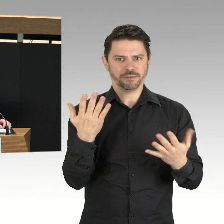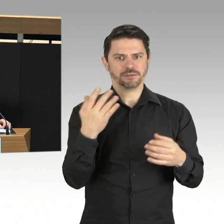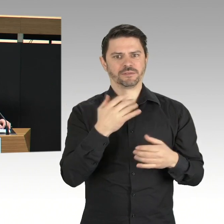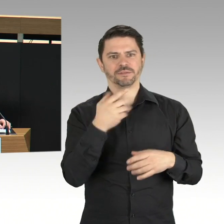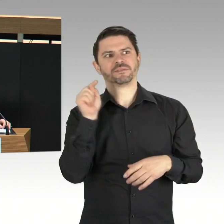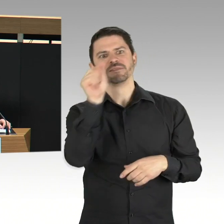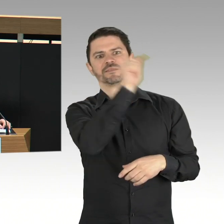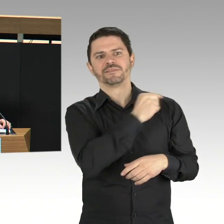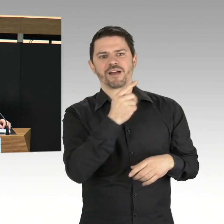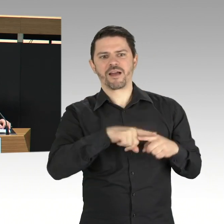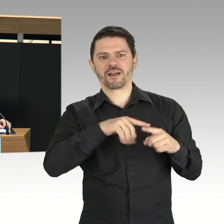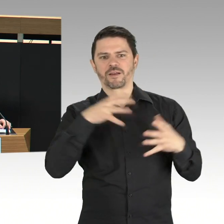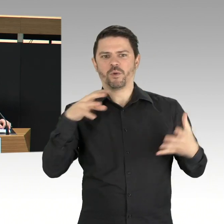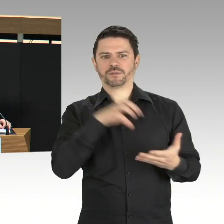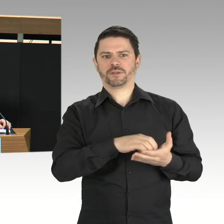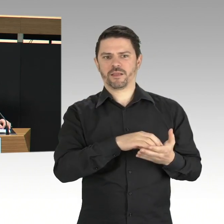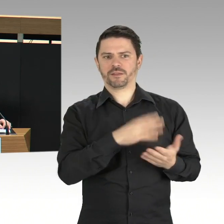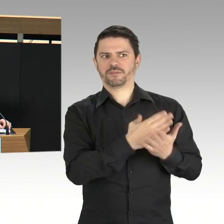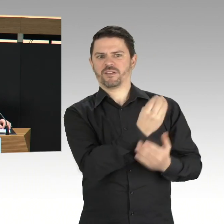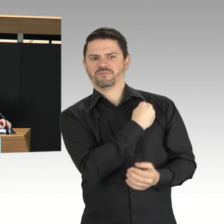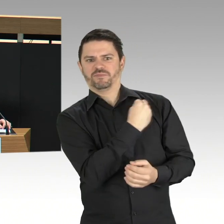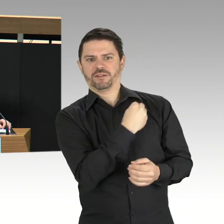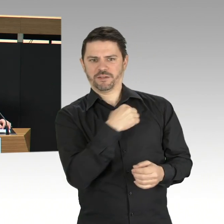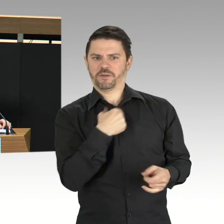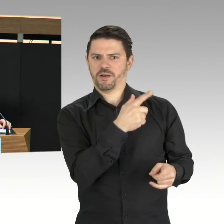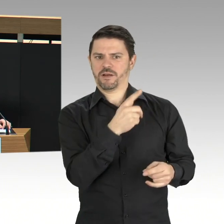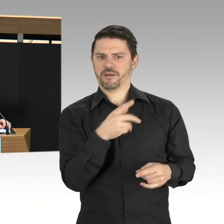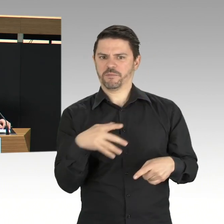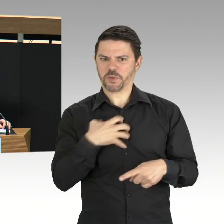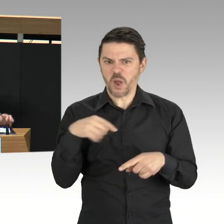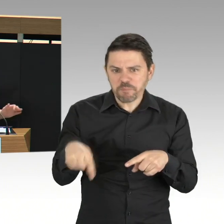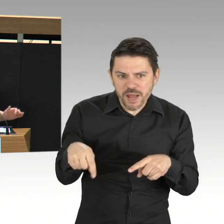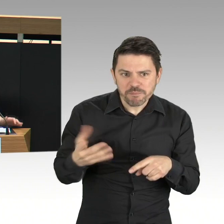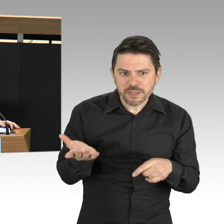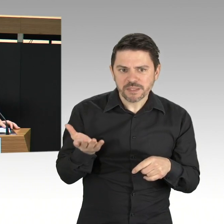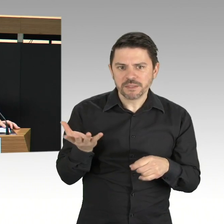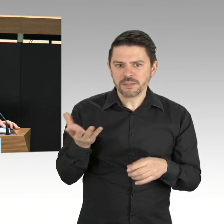zu der sozialen Frage des 21. Jahrhunderts. Ob in Dublin, im Libanon, Chile oder Argentinien,